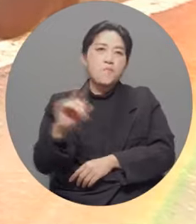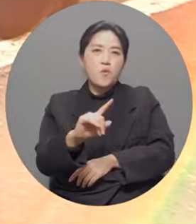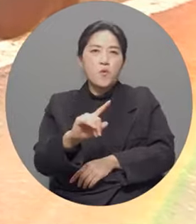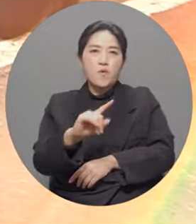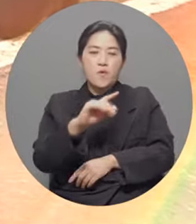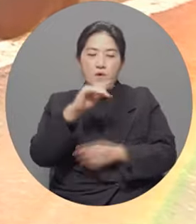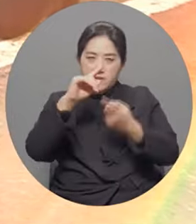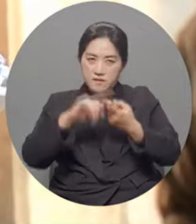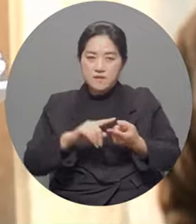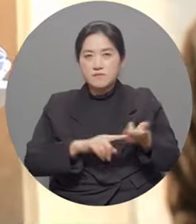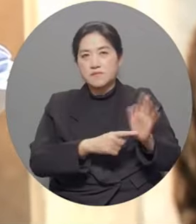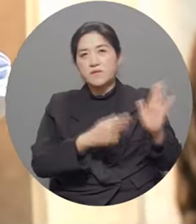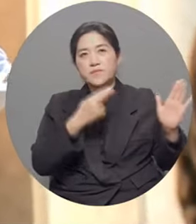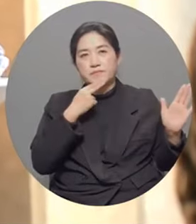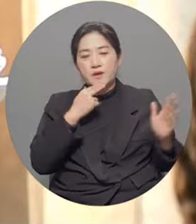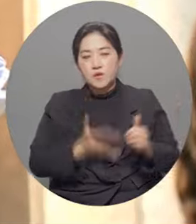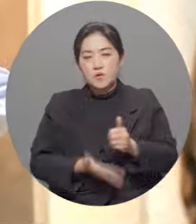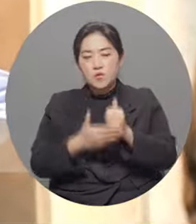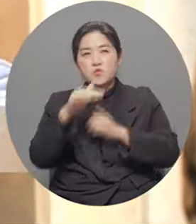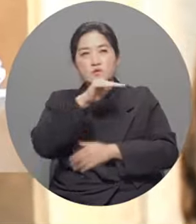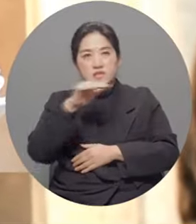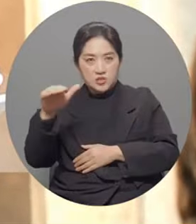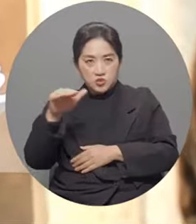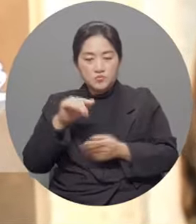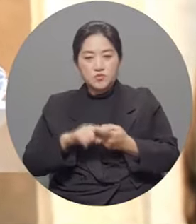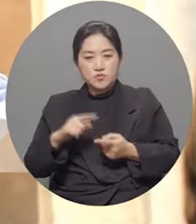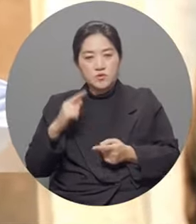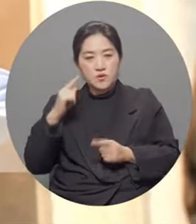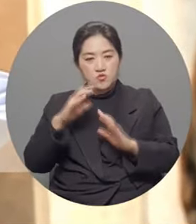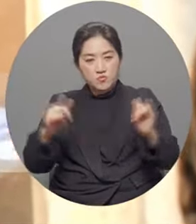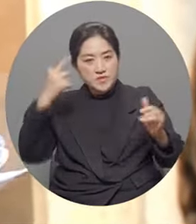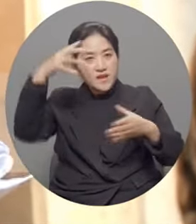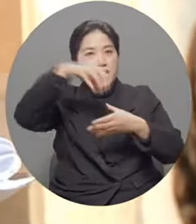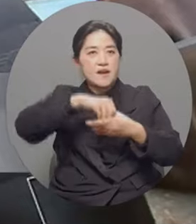대상과 기준은 아직 공개하지 않았습니다.